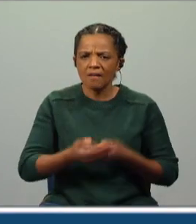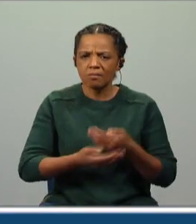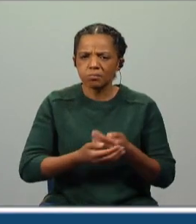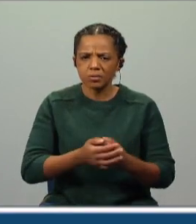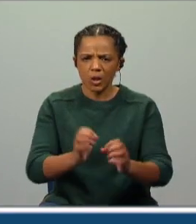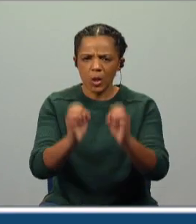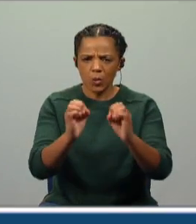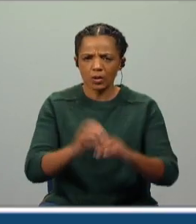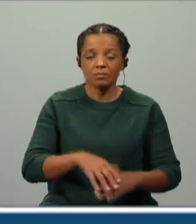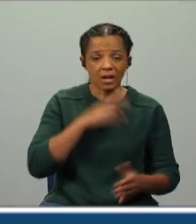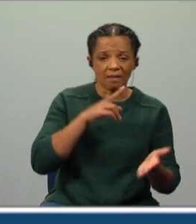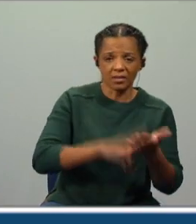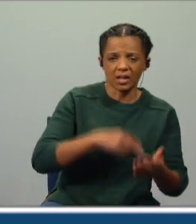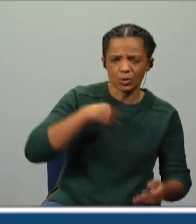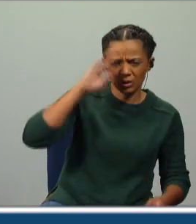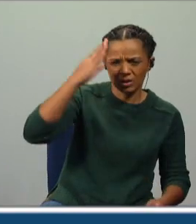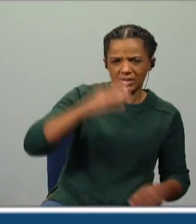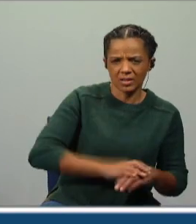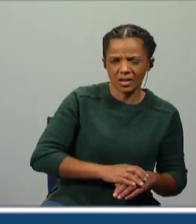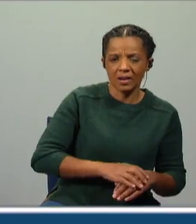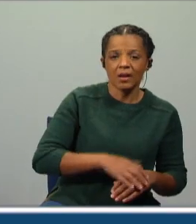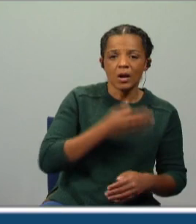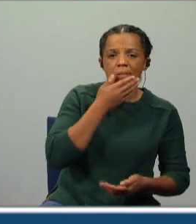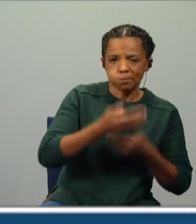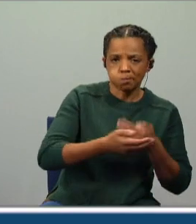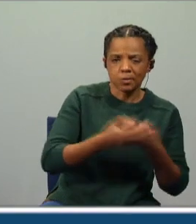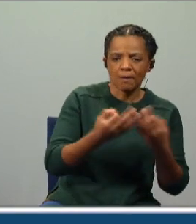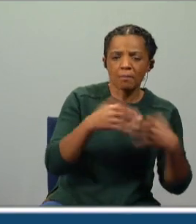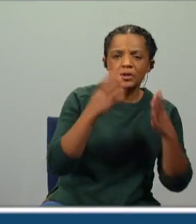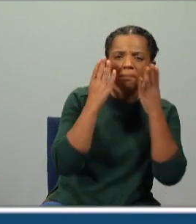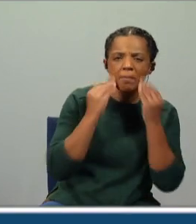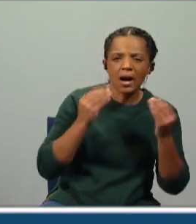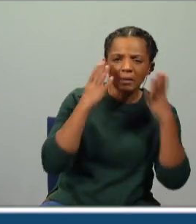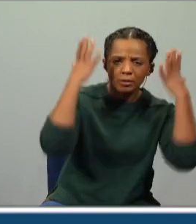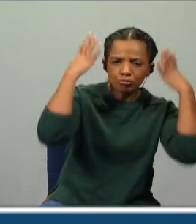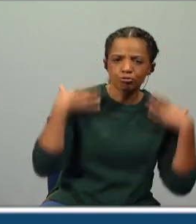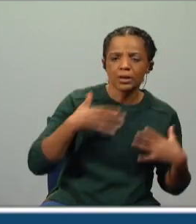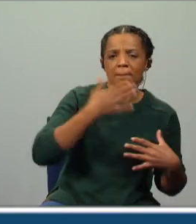mas eu sei a verdade ele envelhece. Mas como tem barba e cabelos brancos não se nota